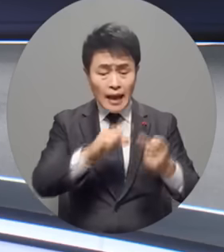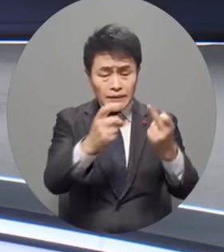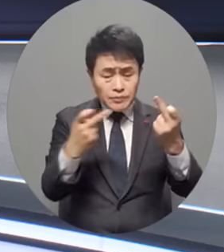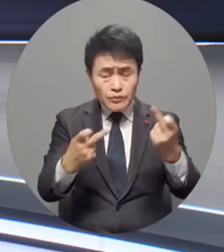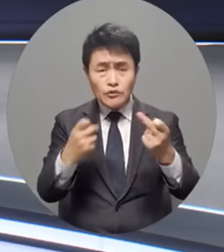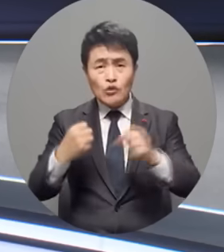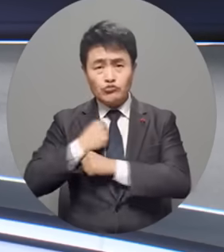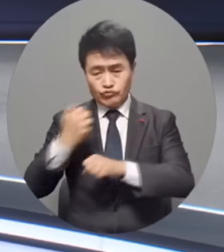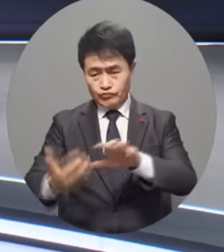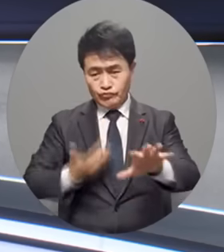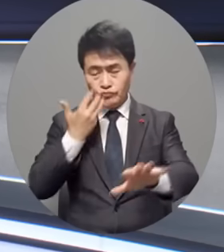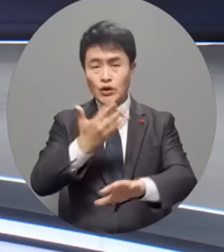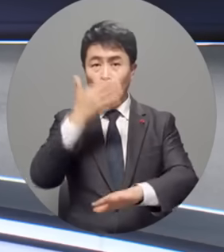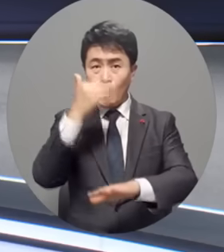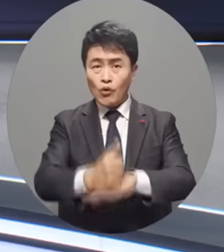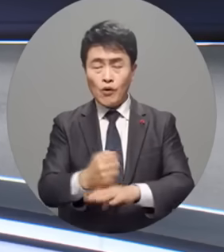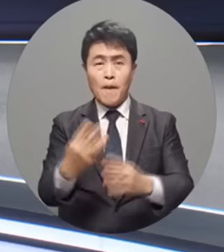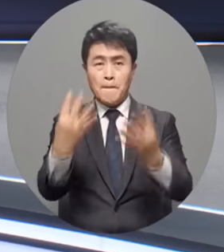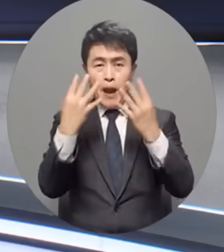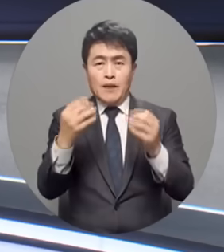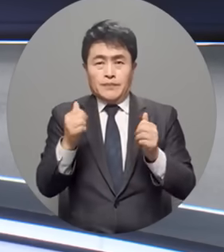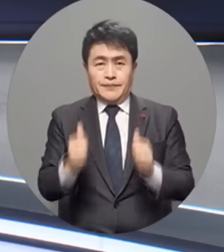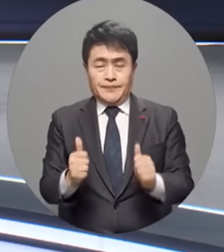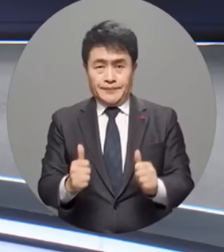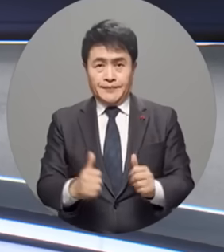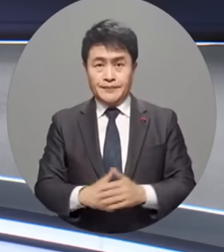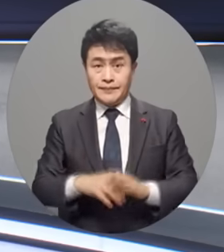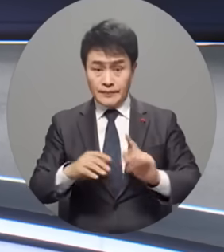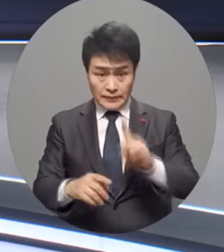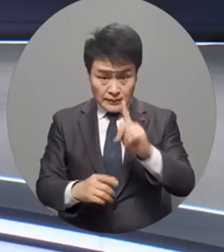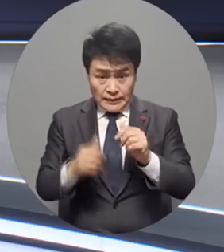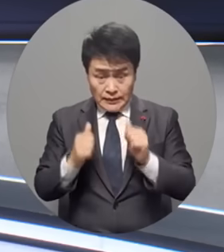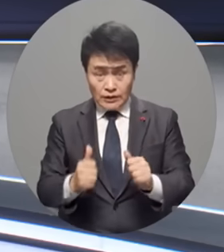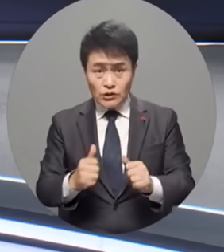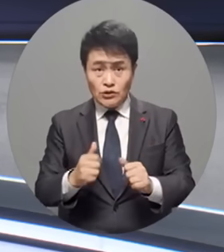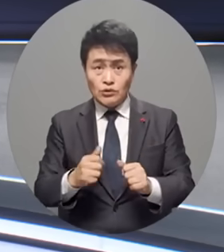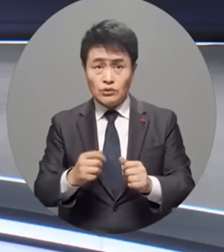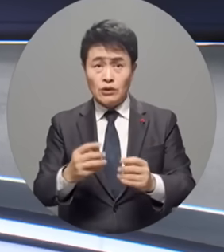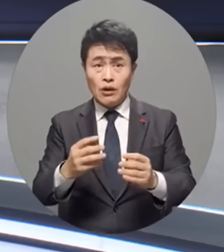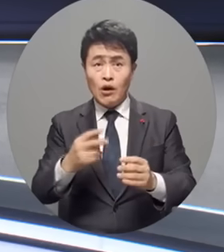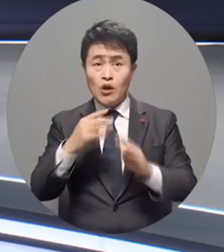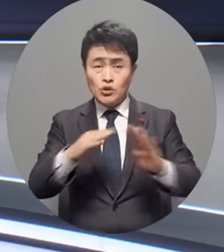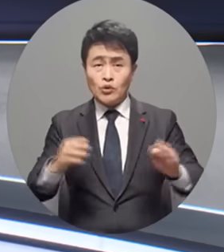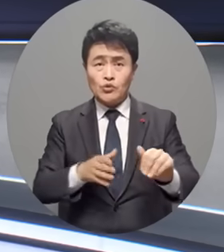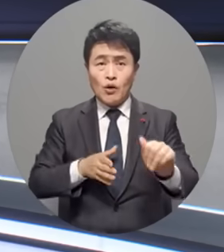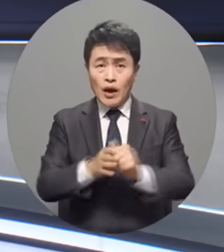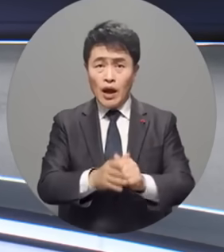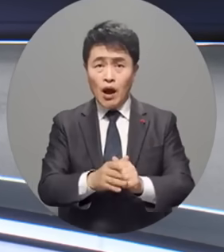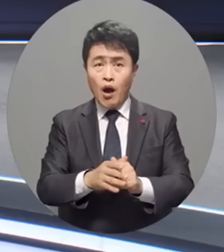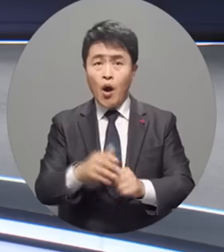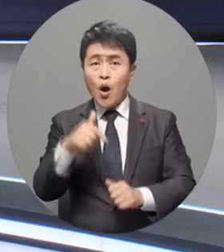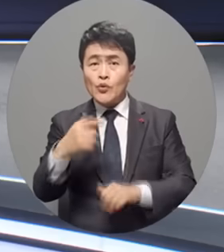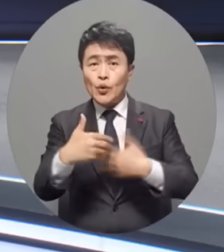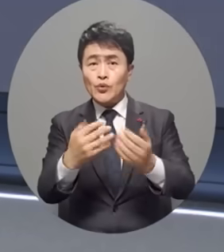많이 늦었지만 12.12 군사 반란 주역들은 결국 법정에 섰습니다.